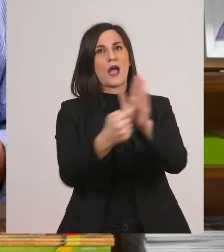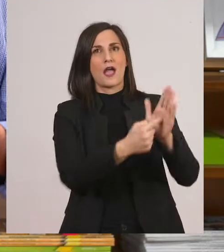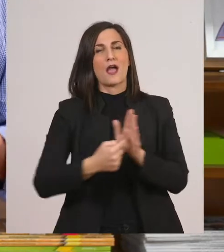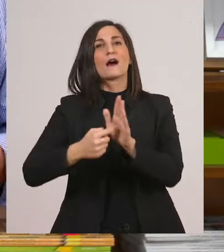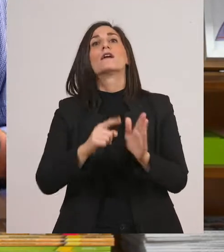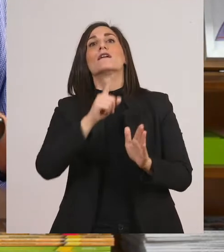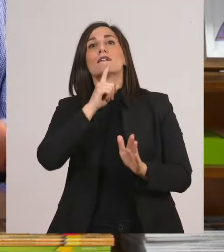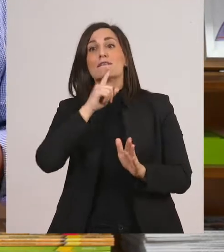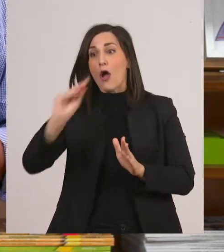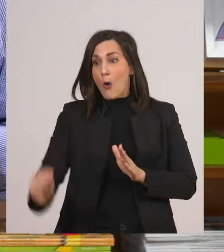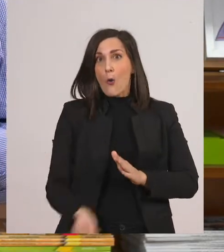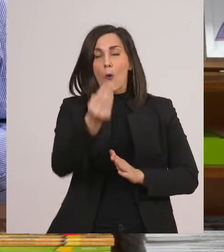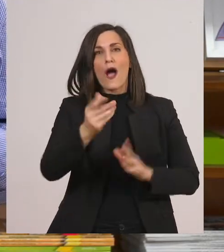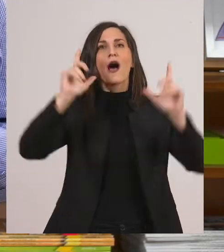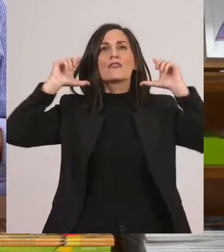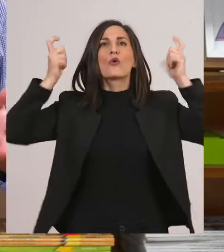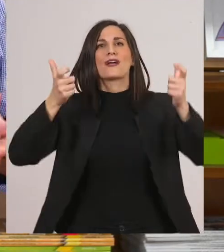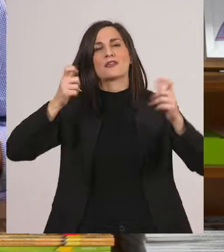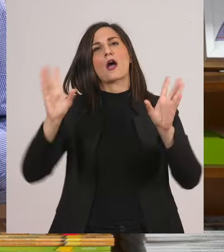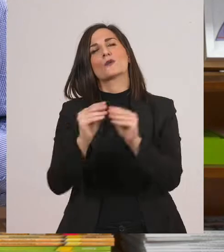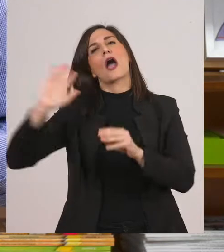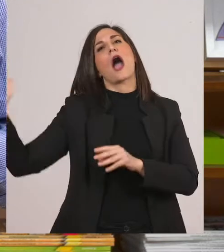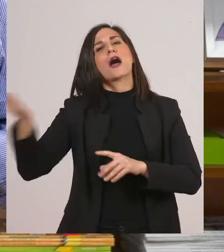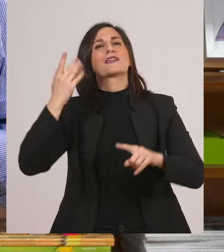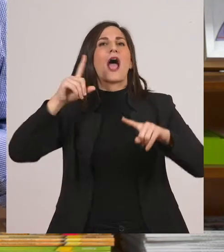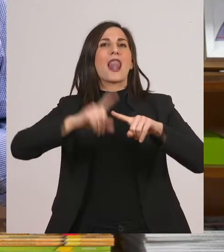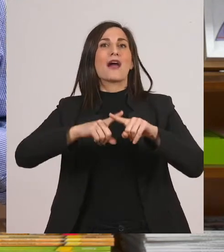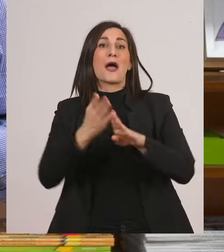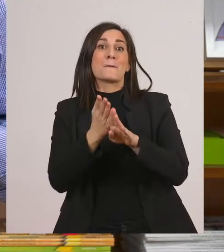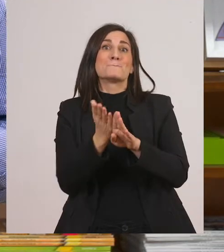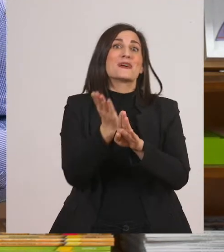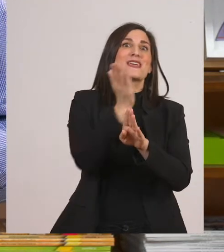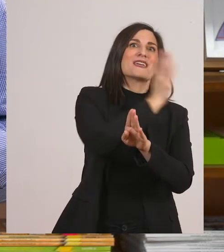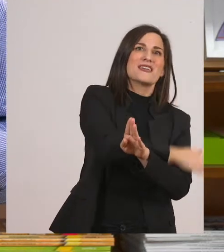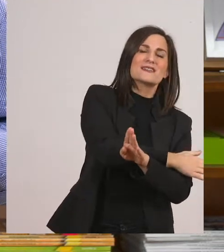τις συνθήκες της δημοκρατίας στην αρχαία Ελλάδα. Μέχρι τότε, δυστυχώς, ήταν χονδρικά ό,τι αποφάσιζε...